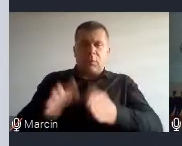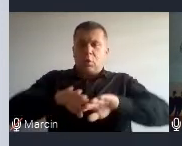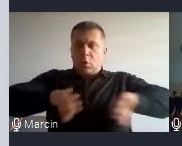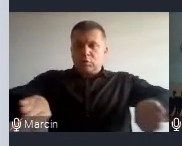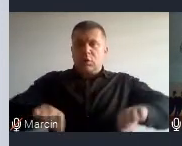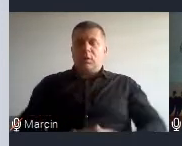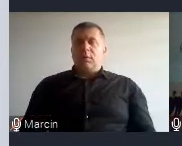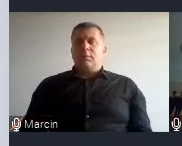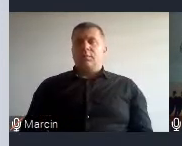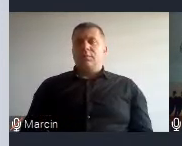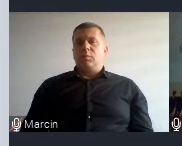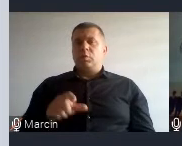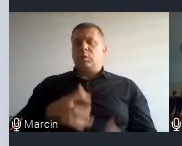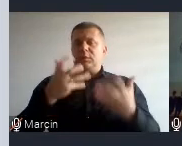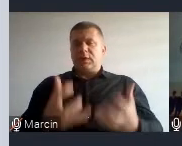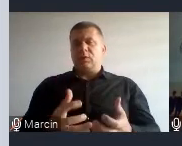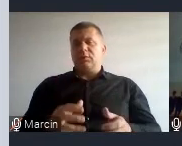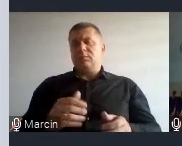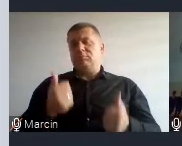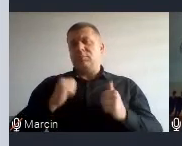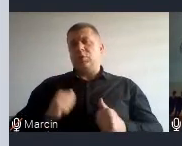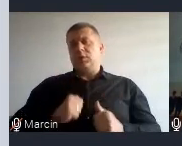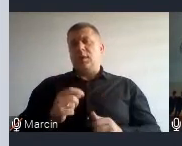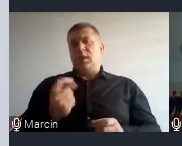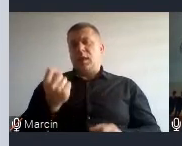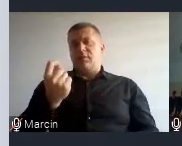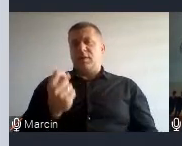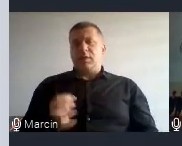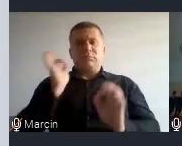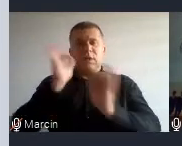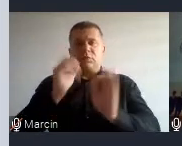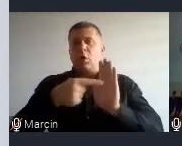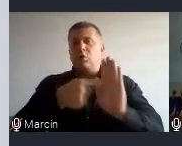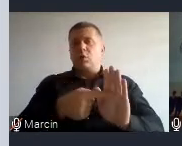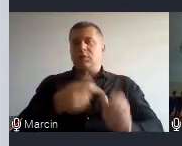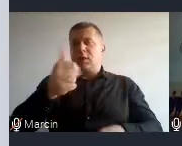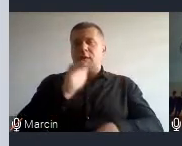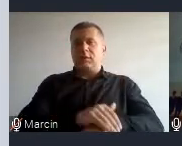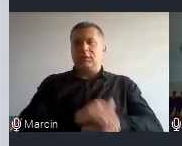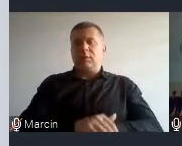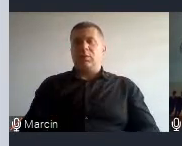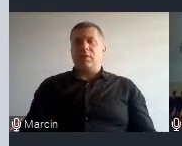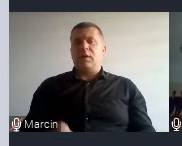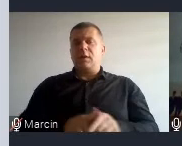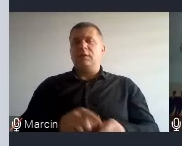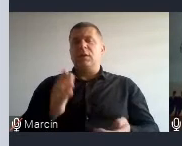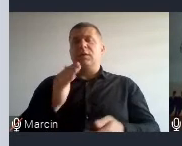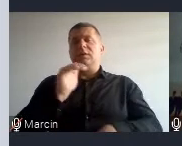I tu chciałbym się zatrzymać na chwilę. Przy przesłankach dotyczących jednego zamówienia i zamówienia w częściach.